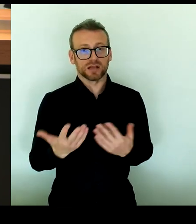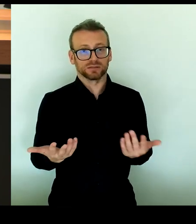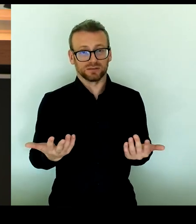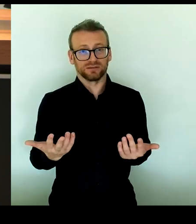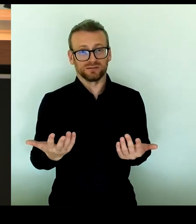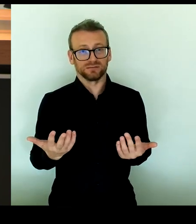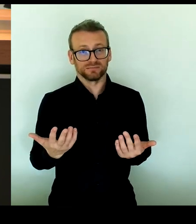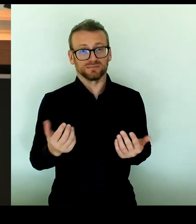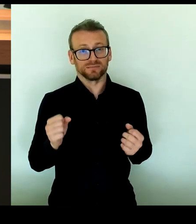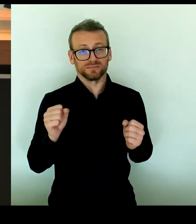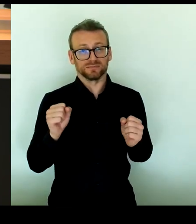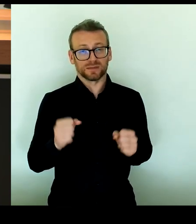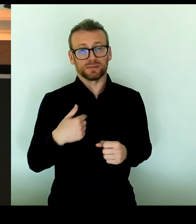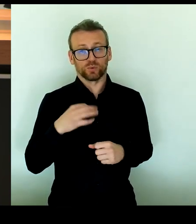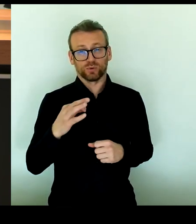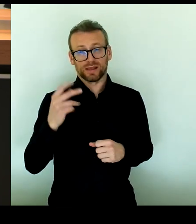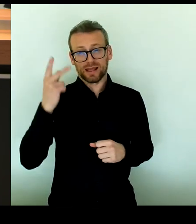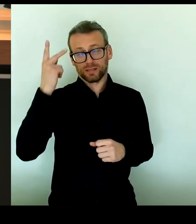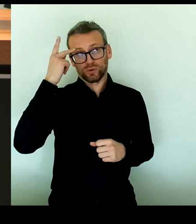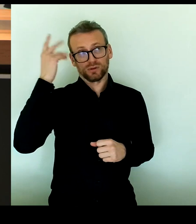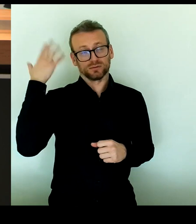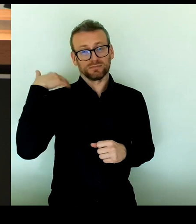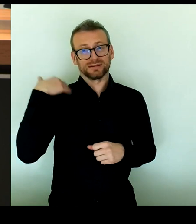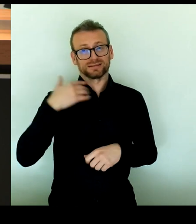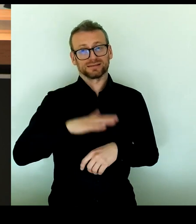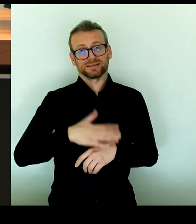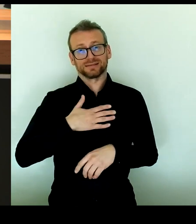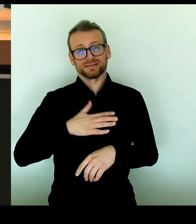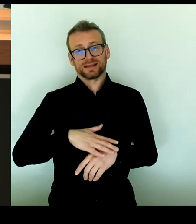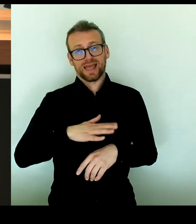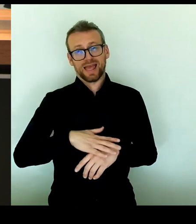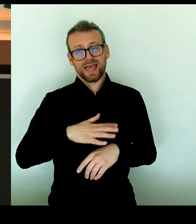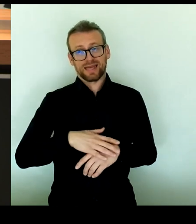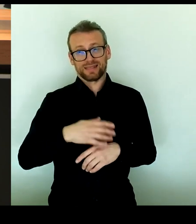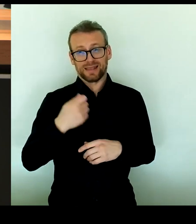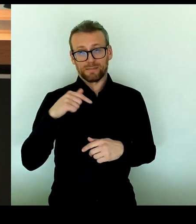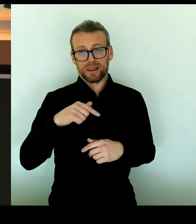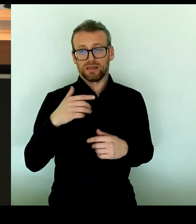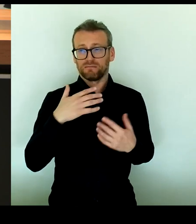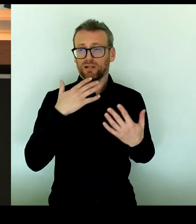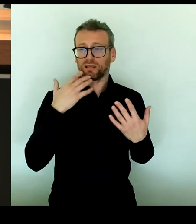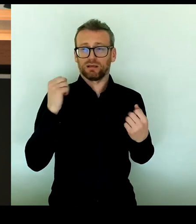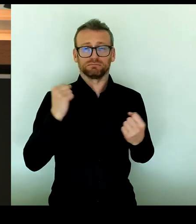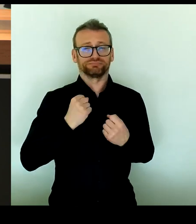haben. Ein buntes, quirliges Leben entstanden ist, eine ganz neue Welt in Neukölln.